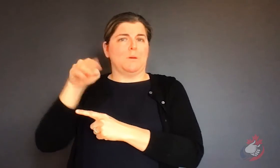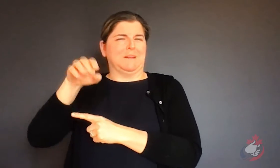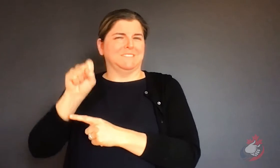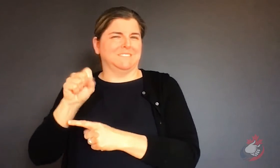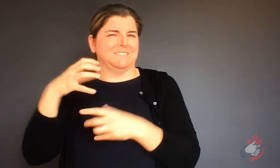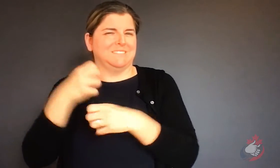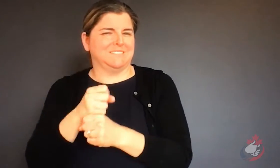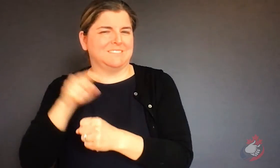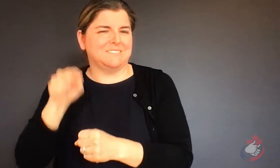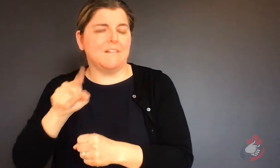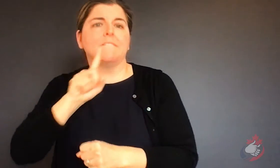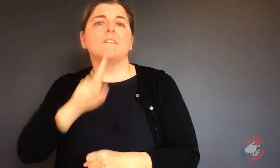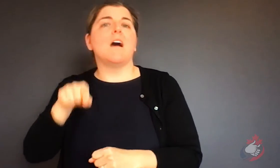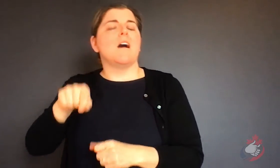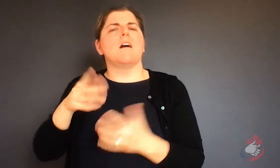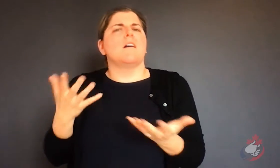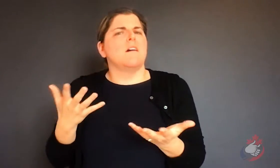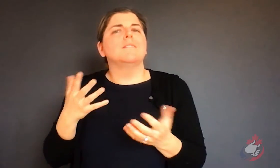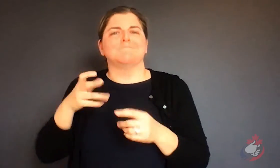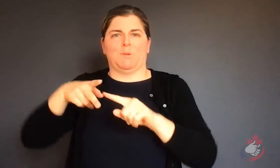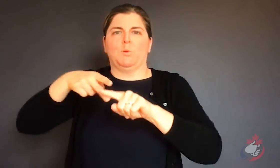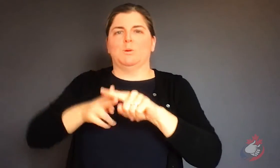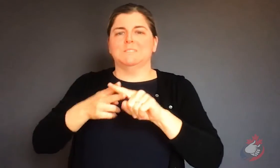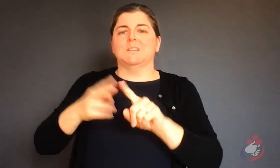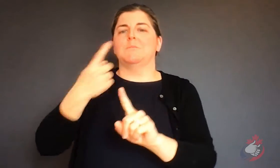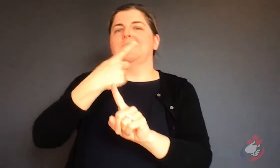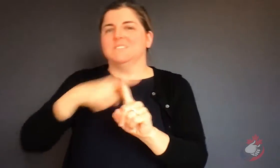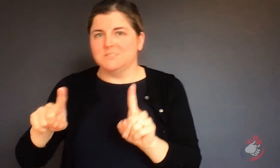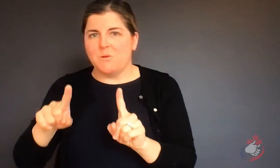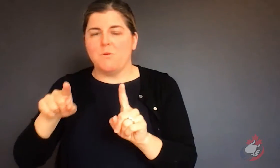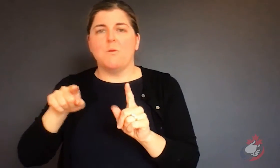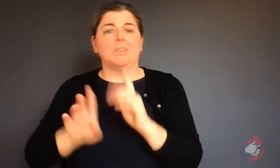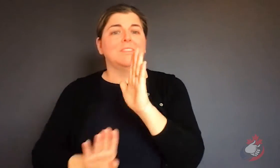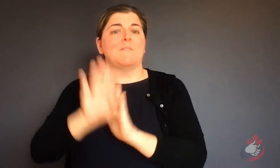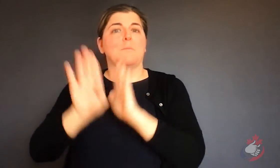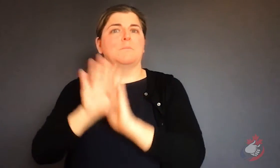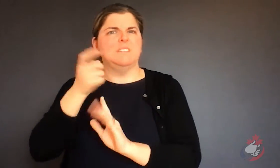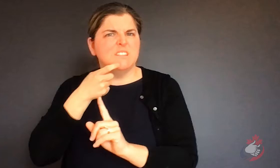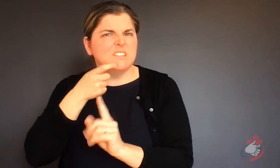le CCUMS, est un outil de prévention développé